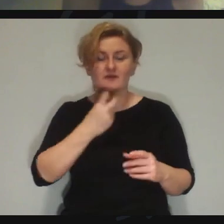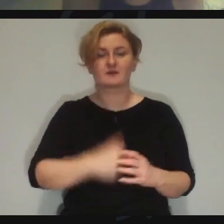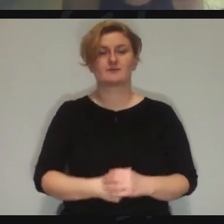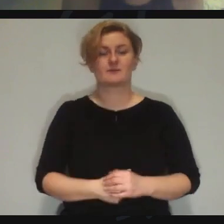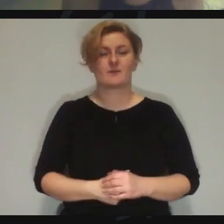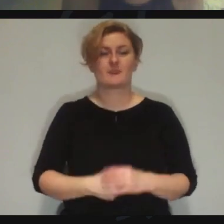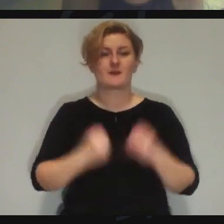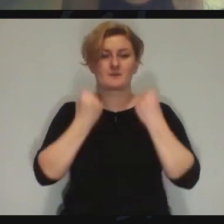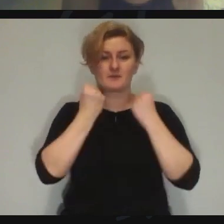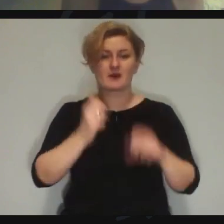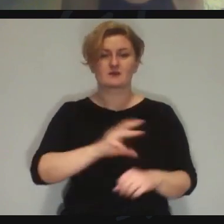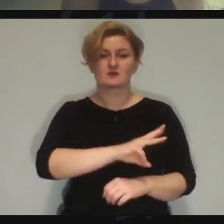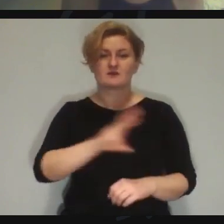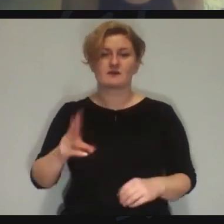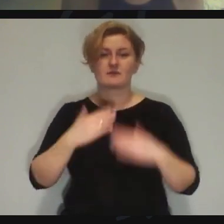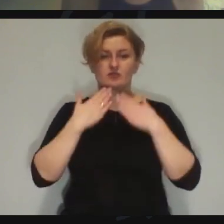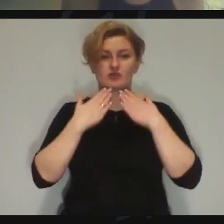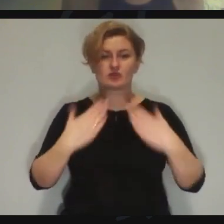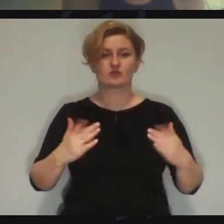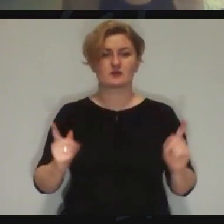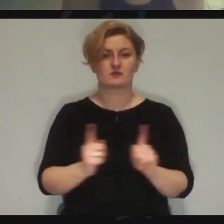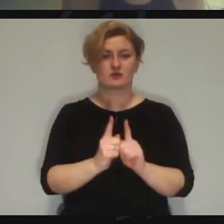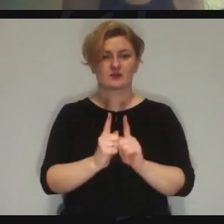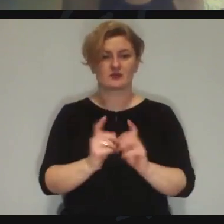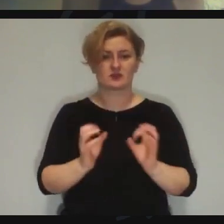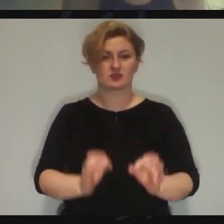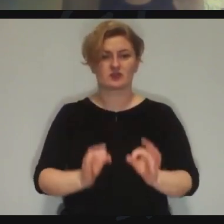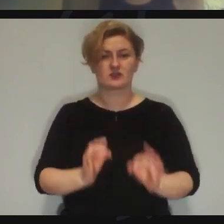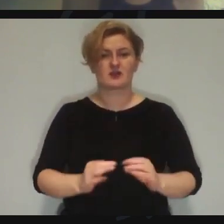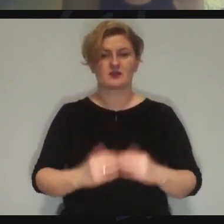Dobrze, bardzo Wam dziękuję za dzisiejsze spotkanie.